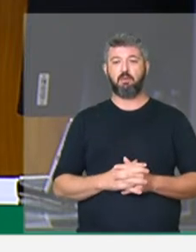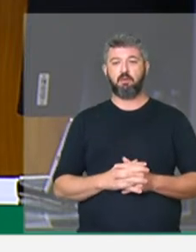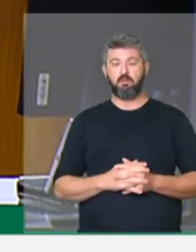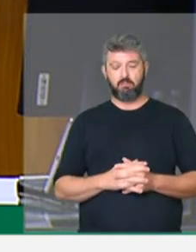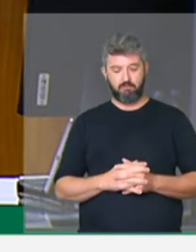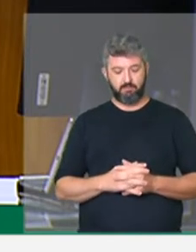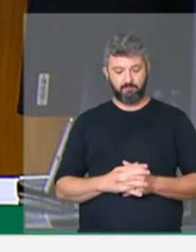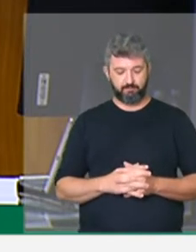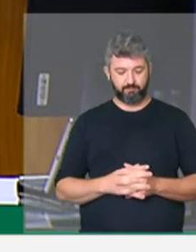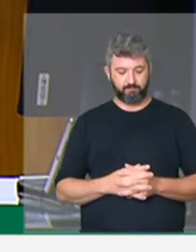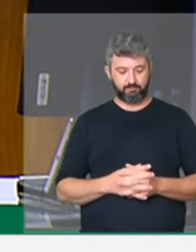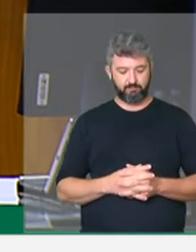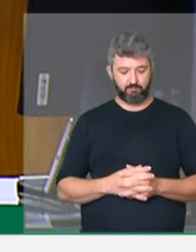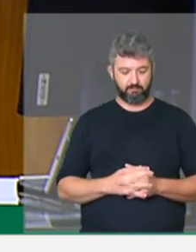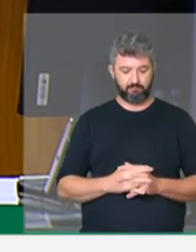PRECISA SER ESCLARECIDO PARA A